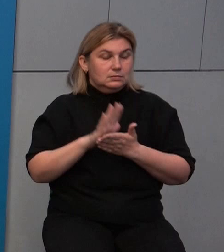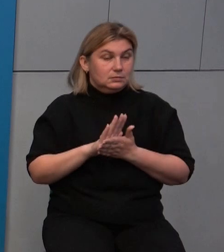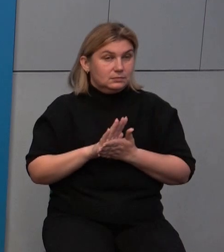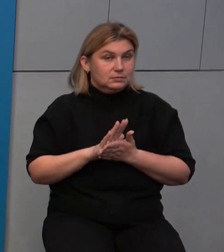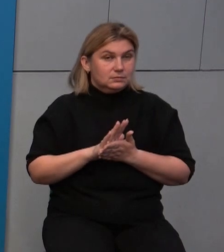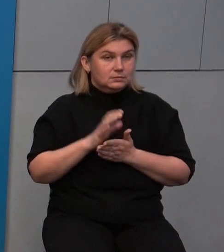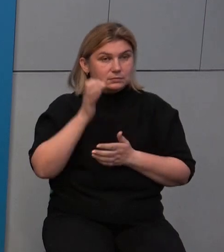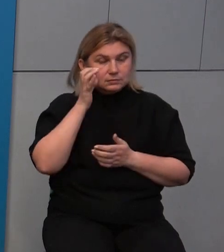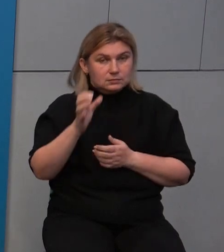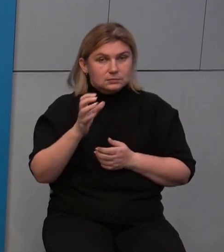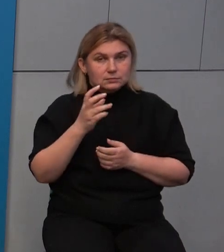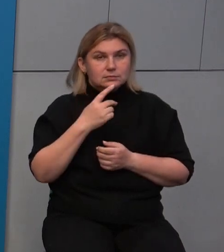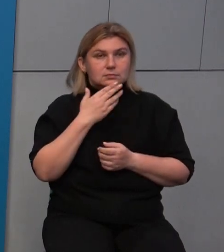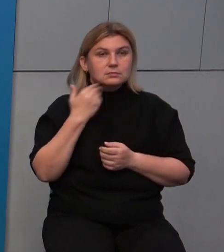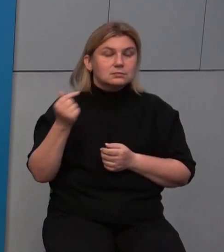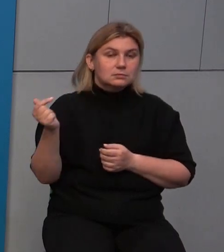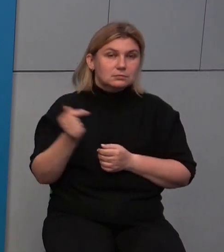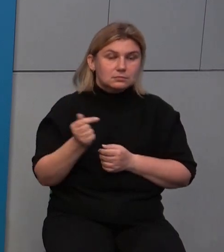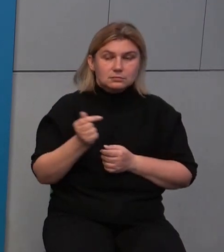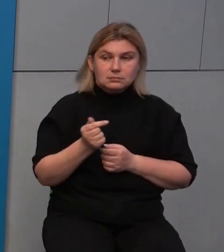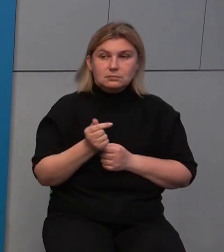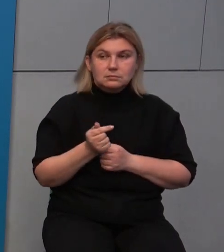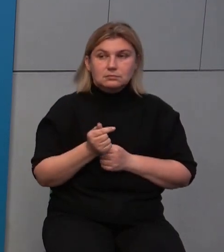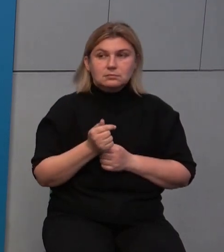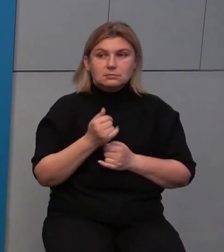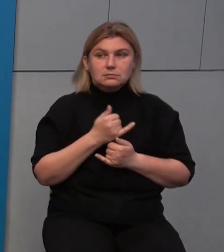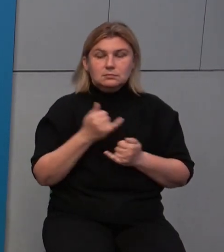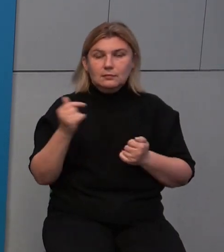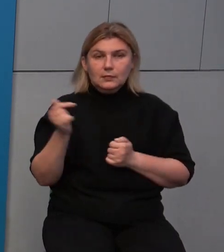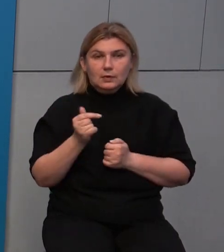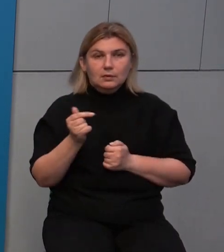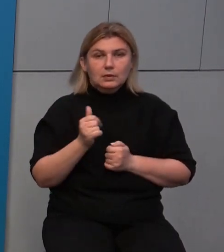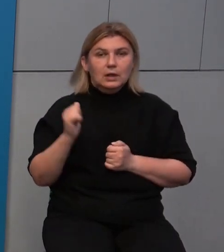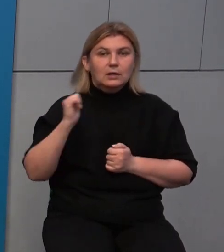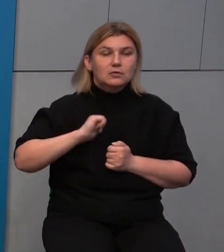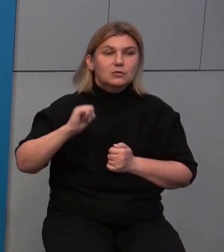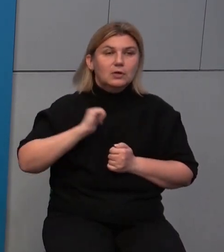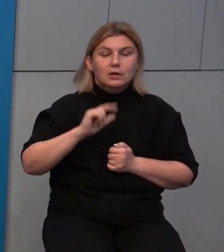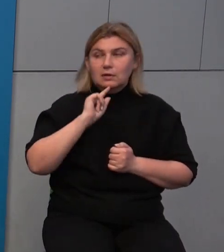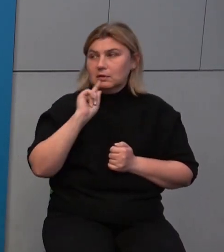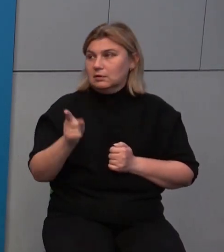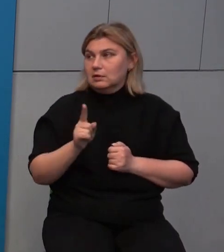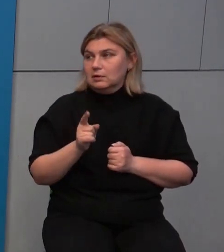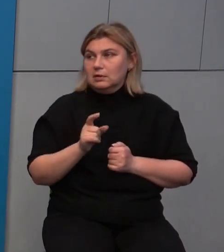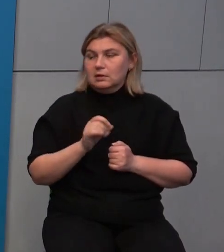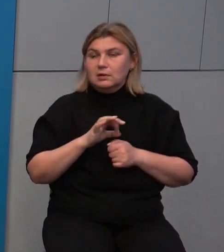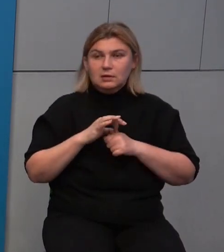i nie podlega się różnym innym obowiązkom ani nie czeka się na skierowanie do pracy,